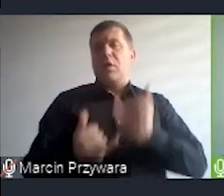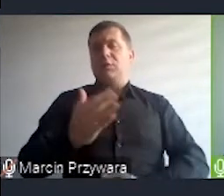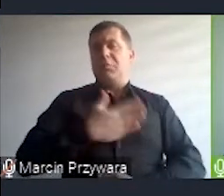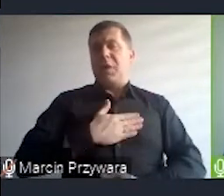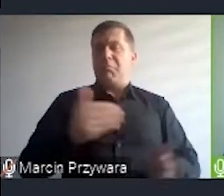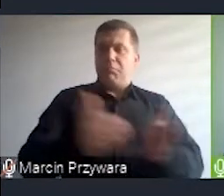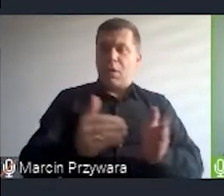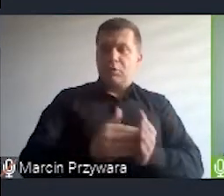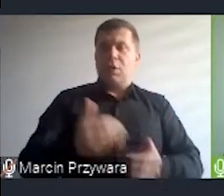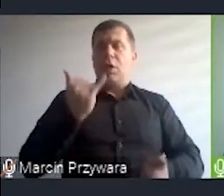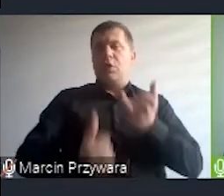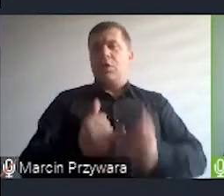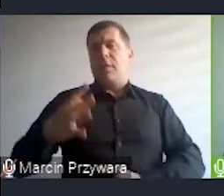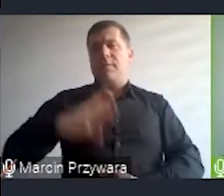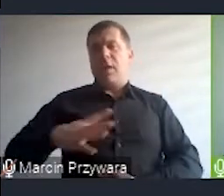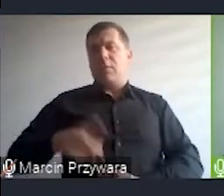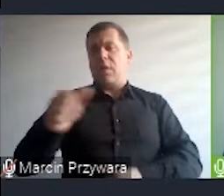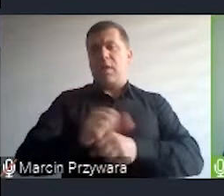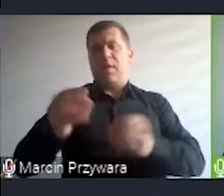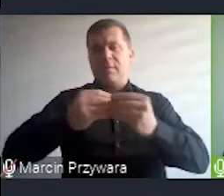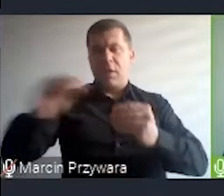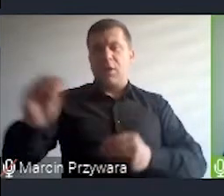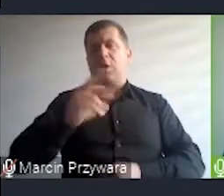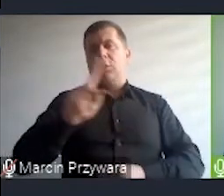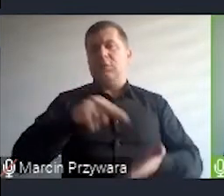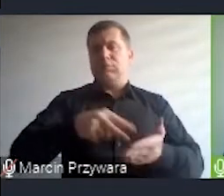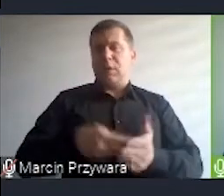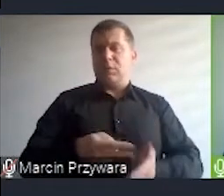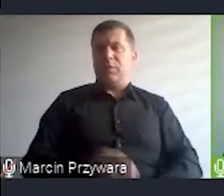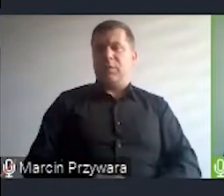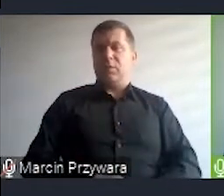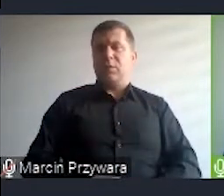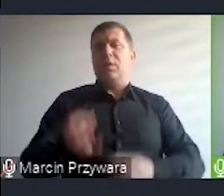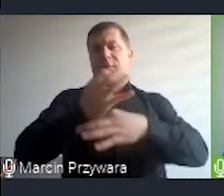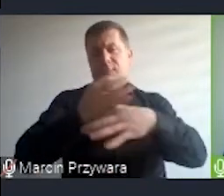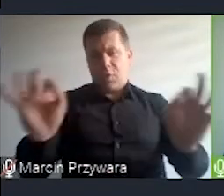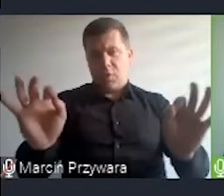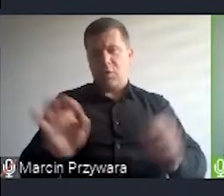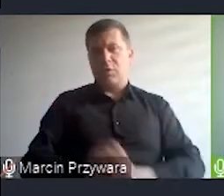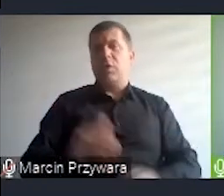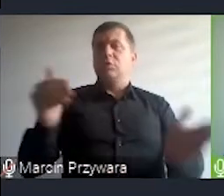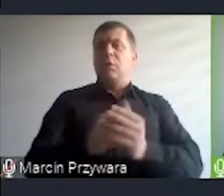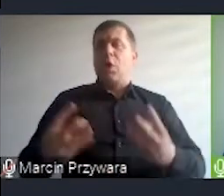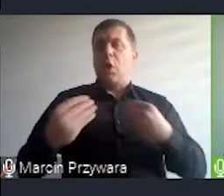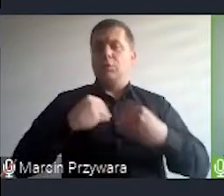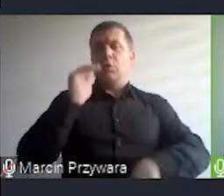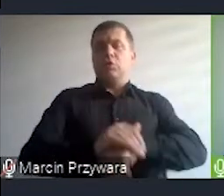jeśli trwałość jest większa niż planowaliśmy? Wolno nam. Natomiast trzeba uzyskać zgodę instytucji.